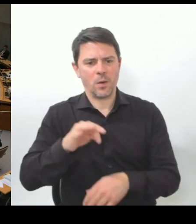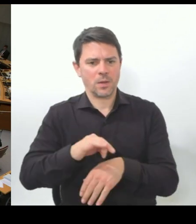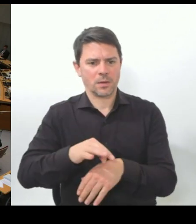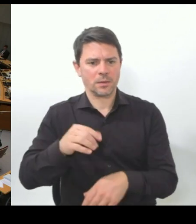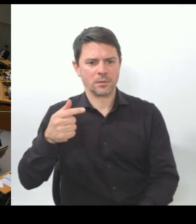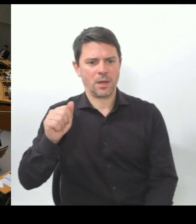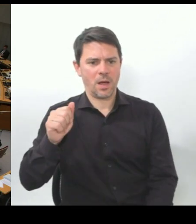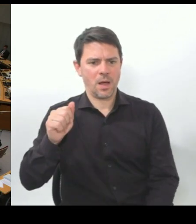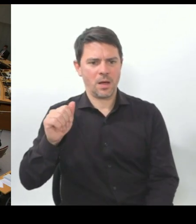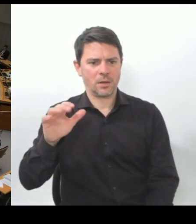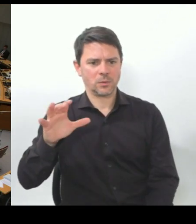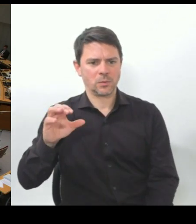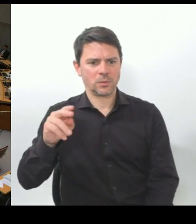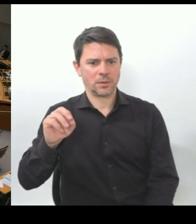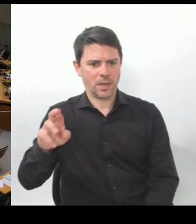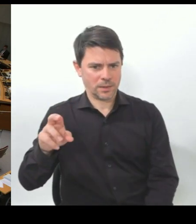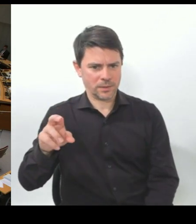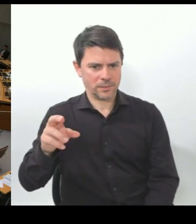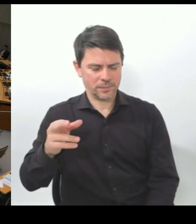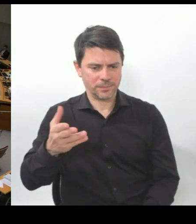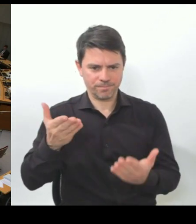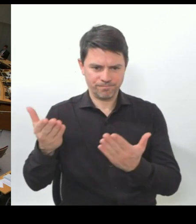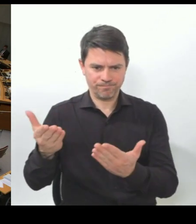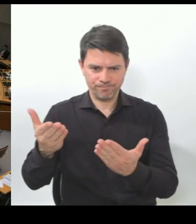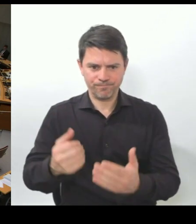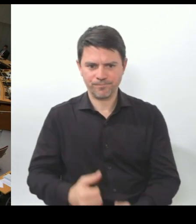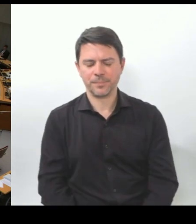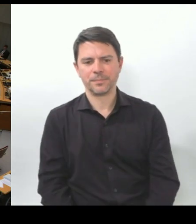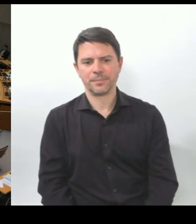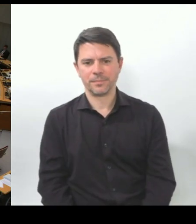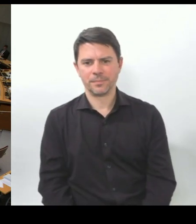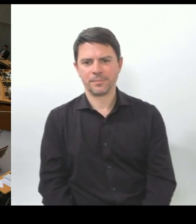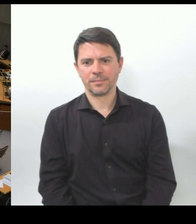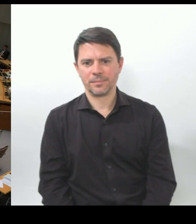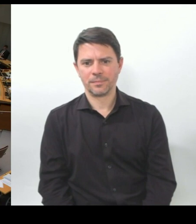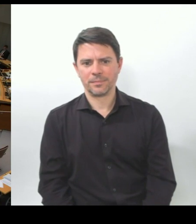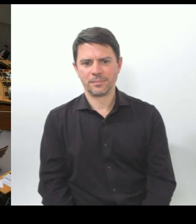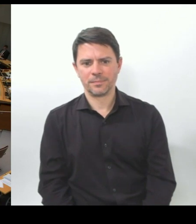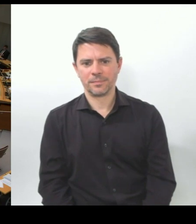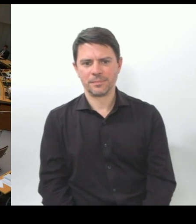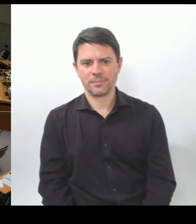Sehr geehrter Präsident, liebe Kolleginnen und Kollegen! Für einen erfolgreichen Klimaschutz In Berlin